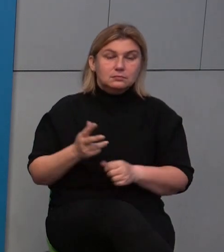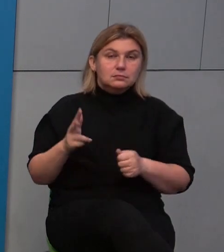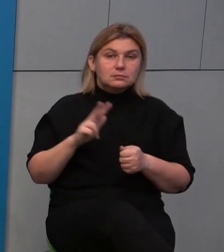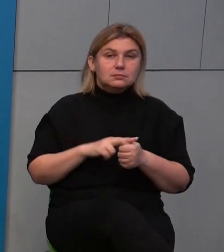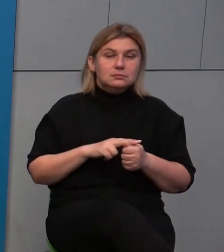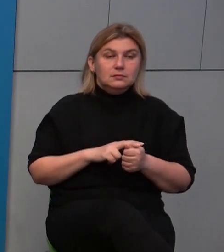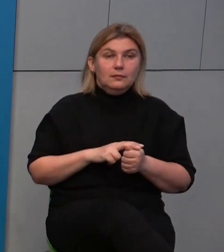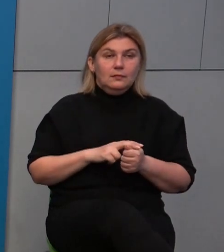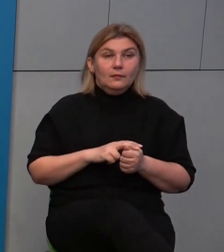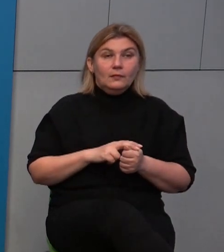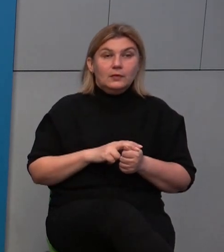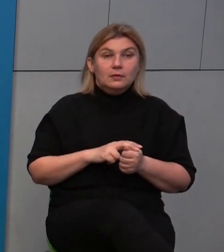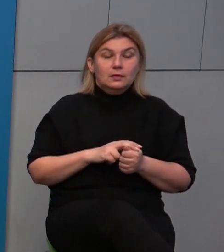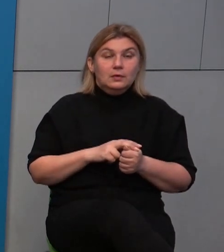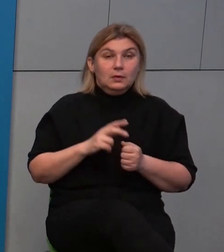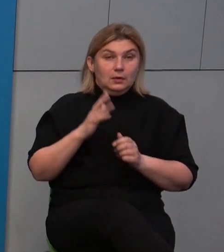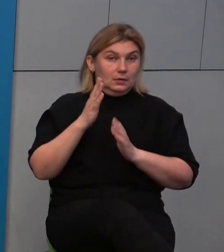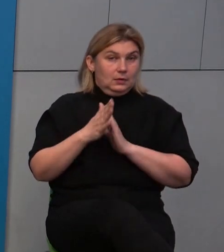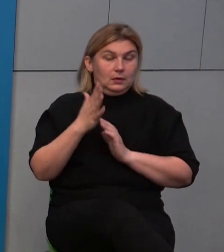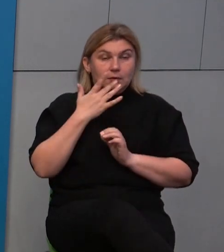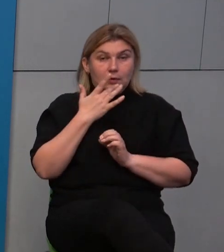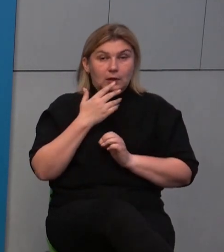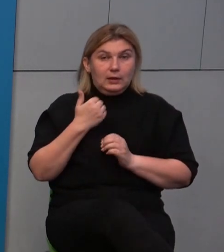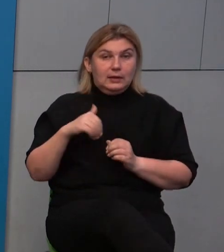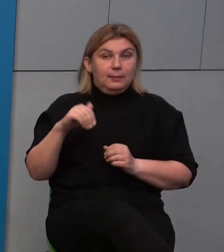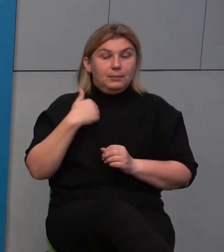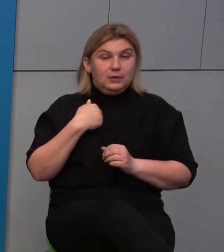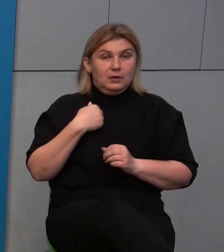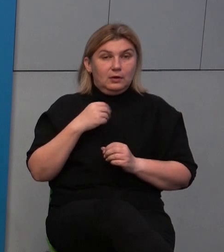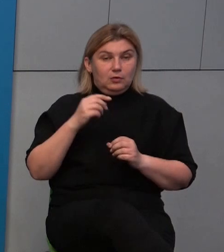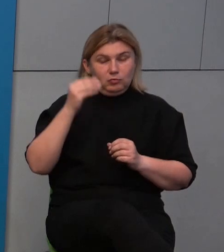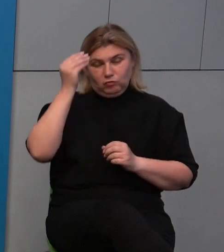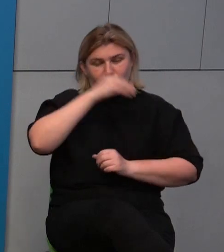no mówiąc prosto, po prostu nie byliśmy w szkole uczeni.